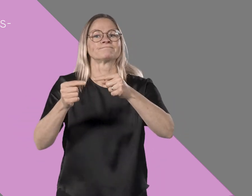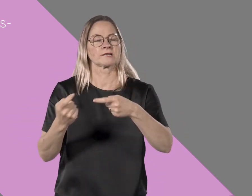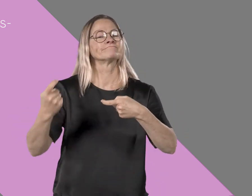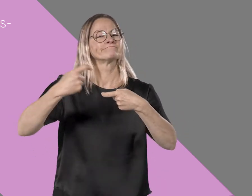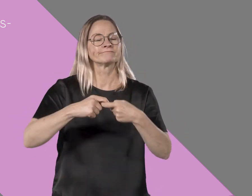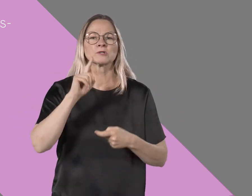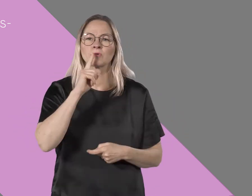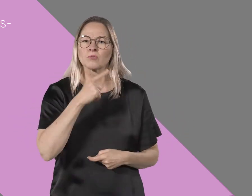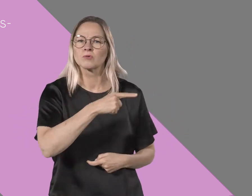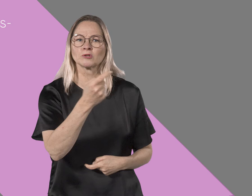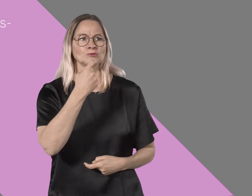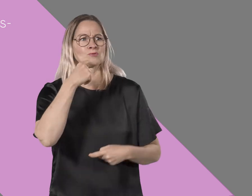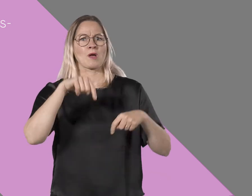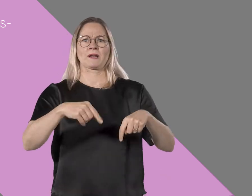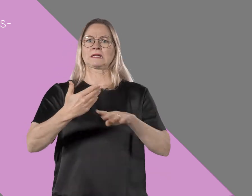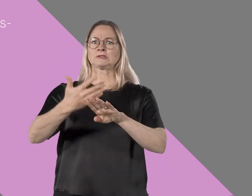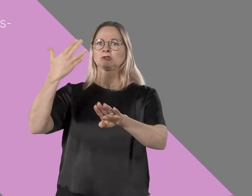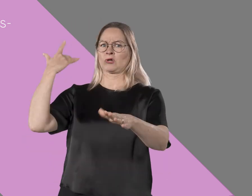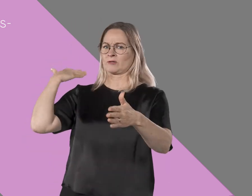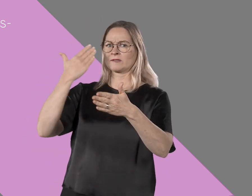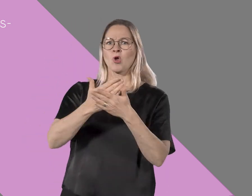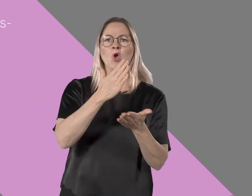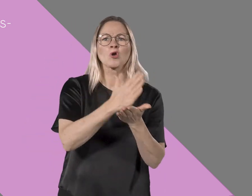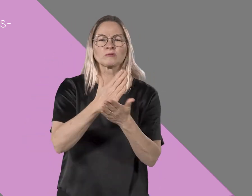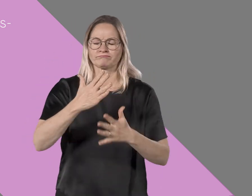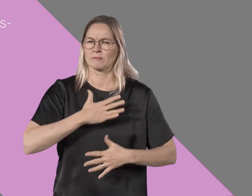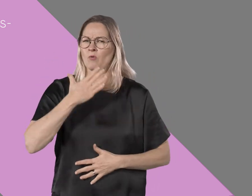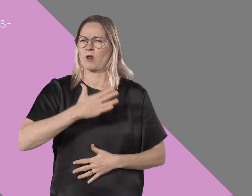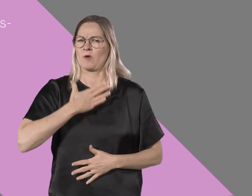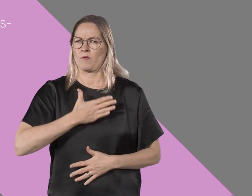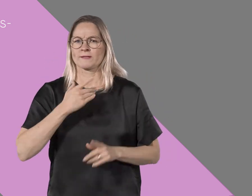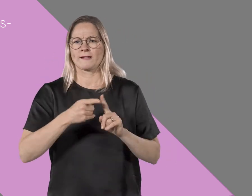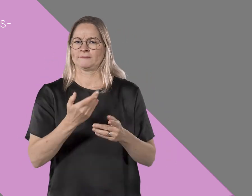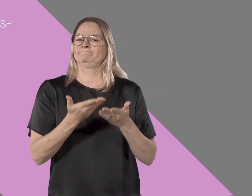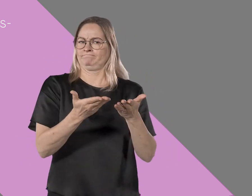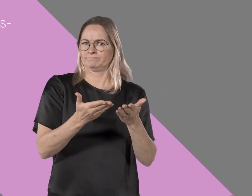kuuroihin kohdistuneista oikeudenloukkauksista Suomen historiassa.